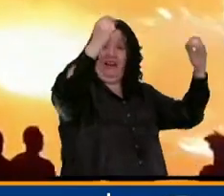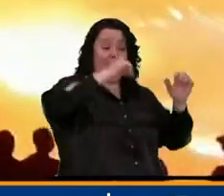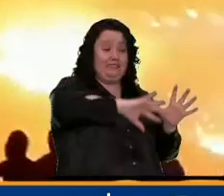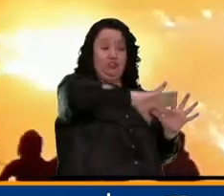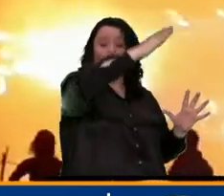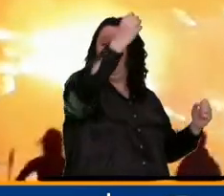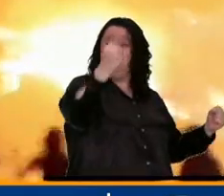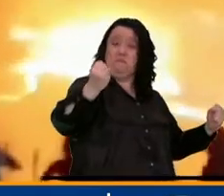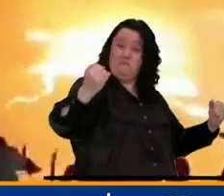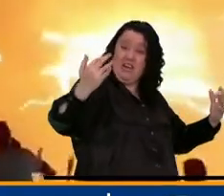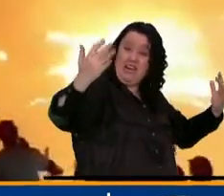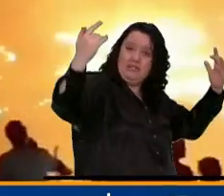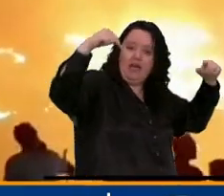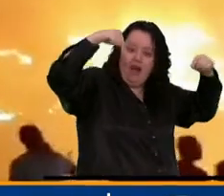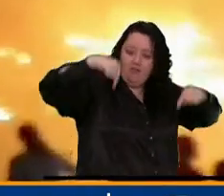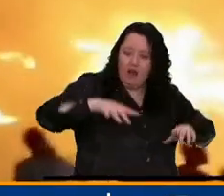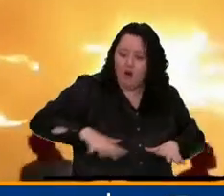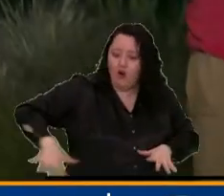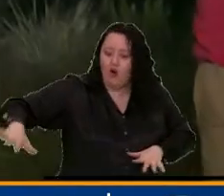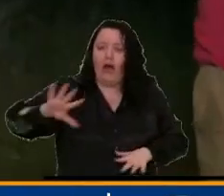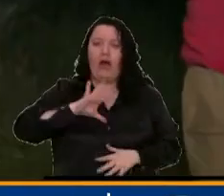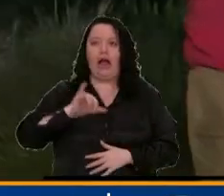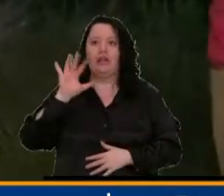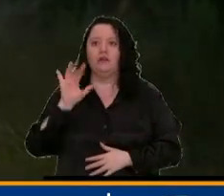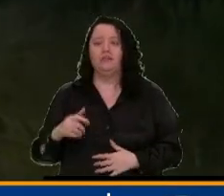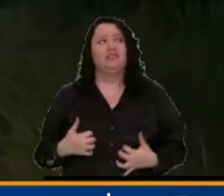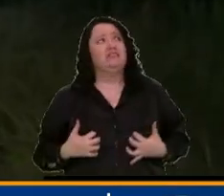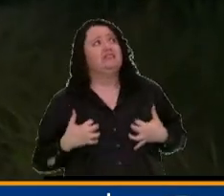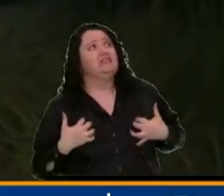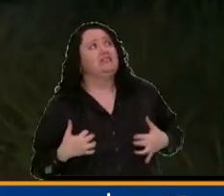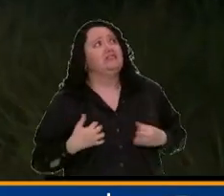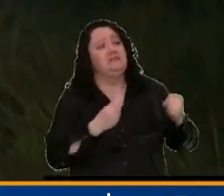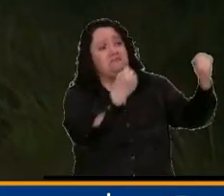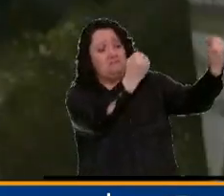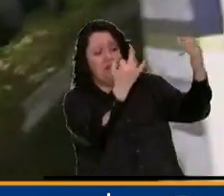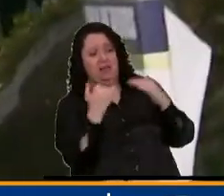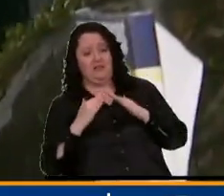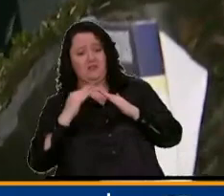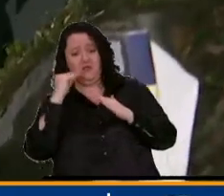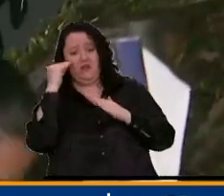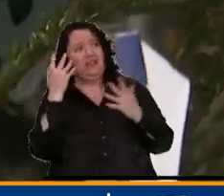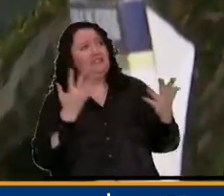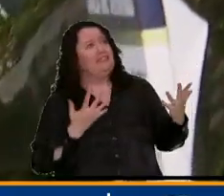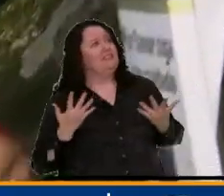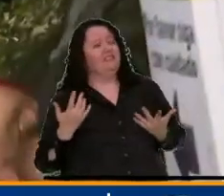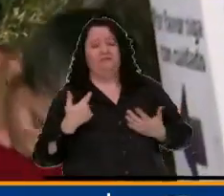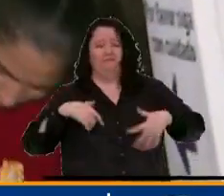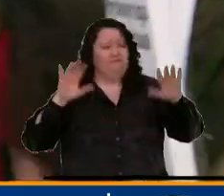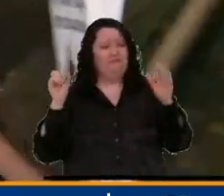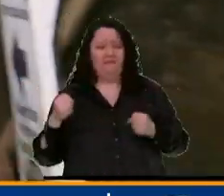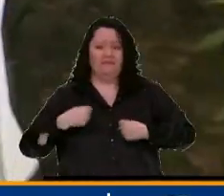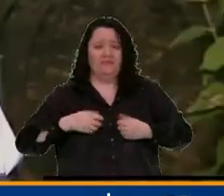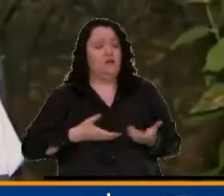tengo que salir de aquí, no me puedo quemar, no me puedo quedar". ))) amenazante, la montaña casi